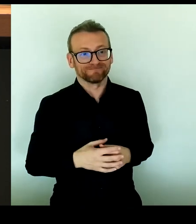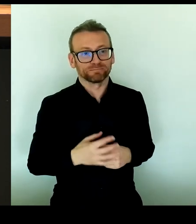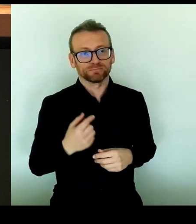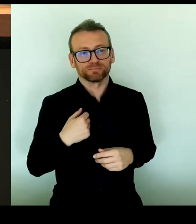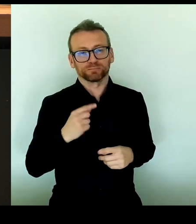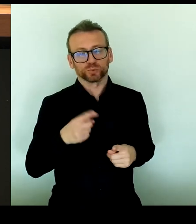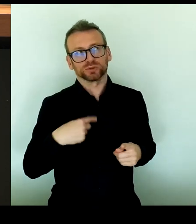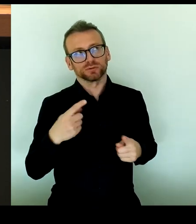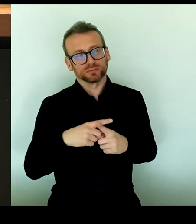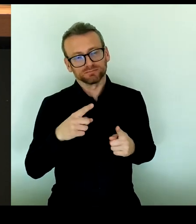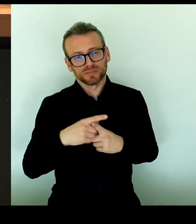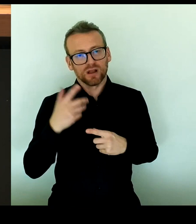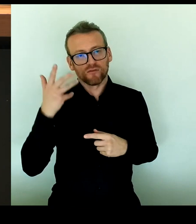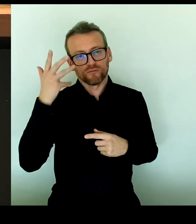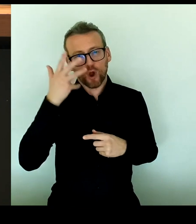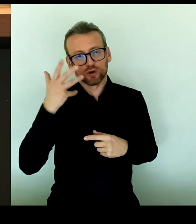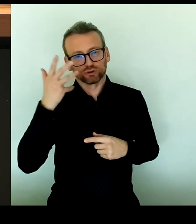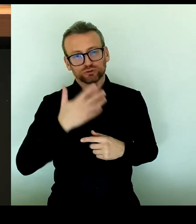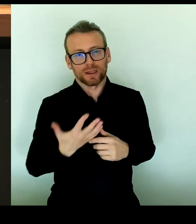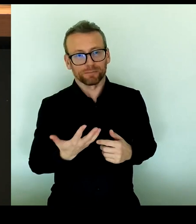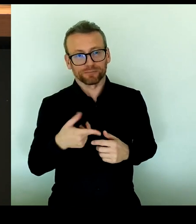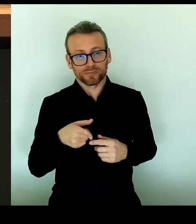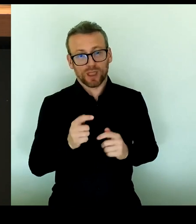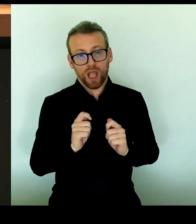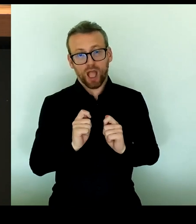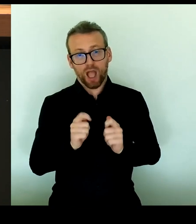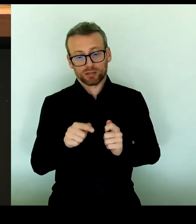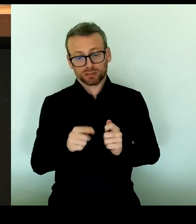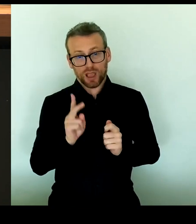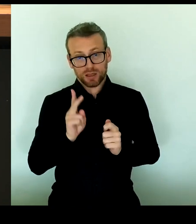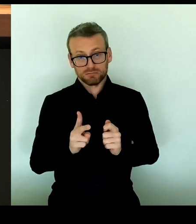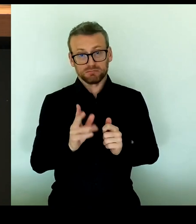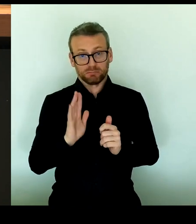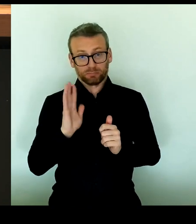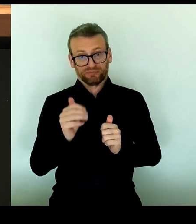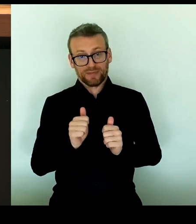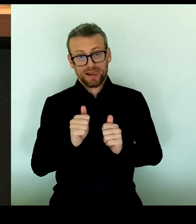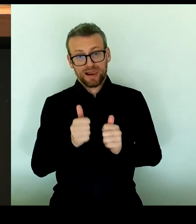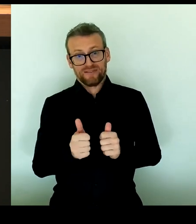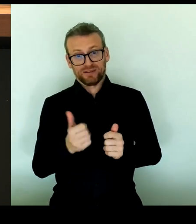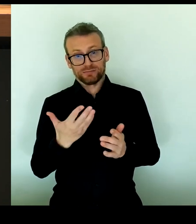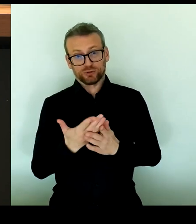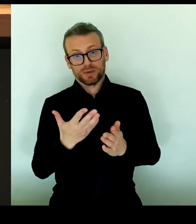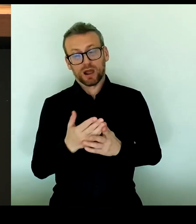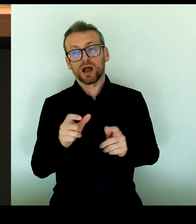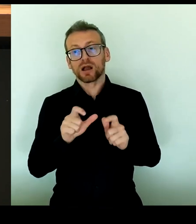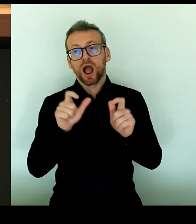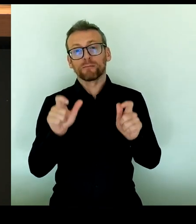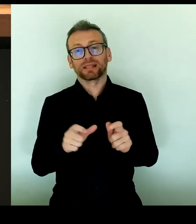Und dieses anhand von unglaublich nichtssagenden Wortfloskeln.